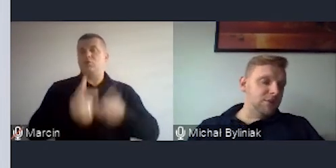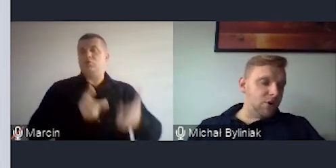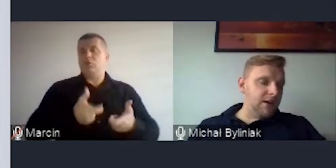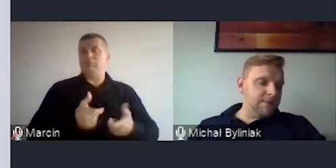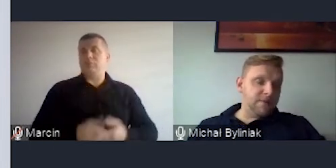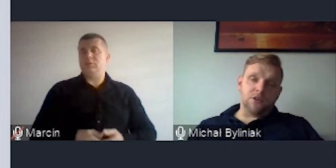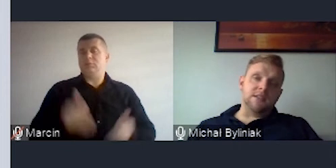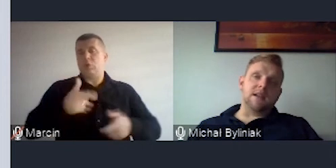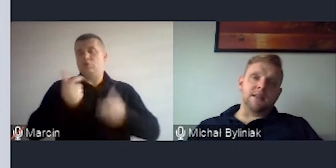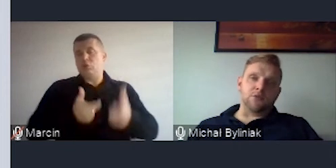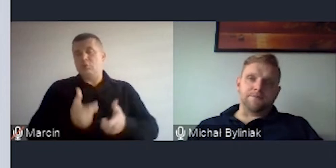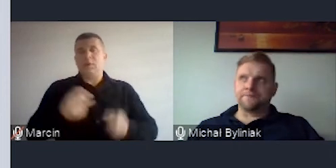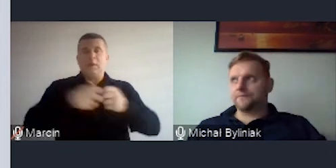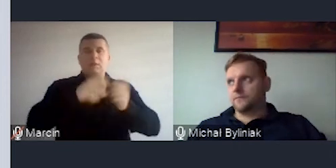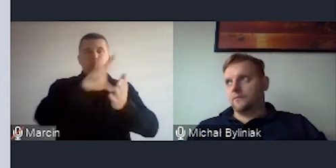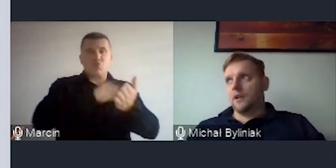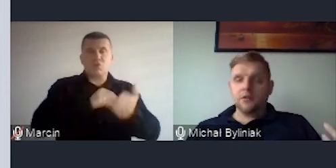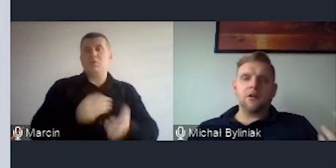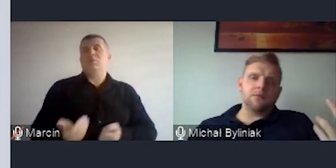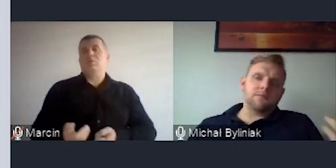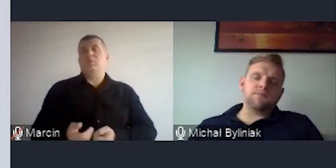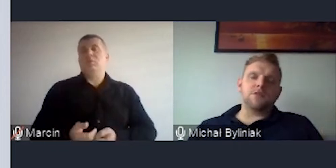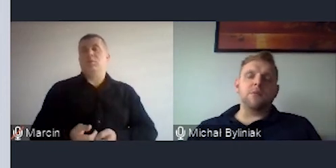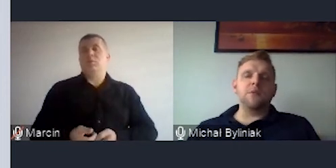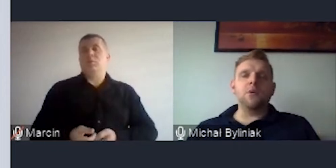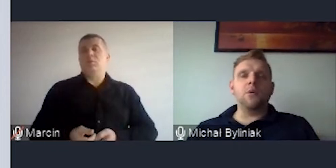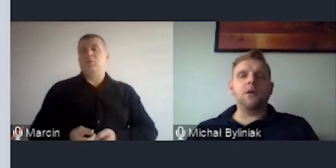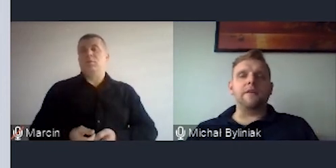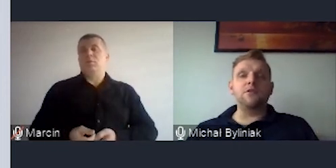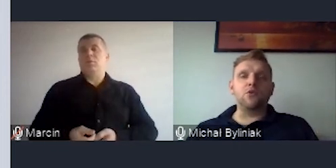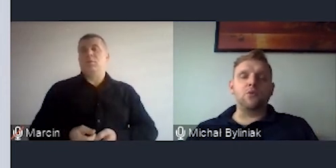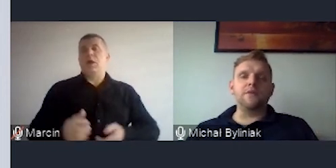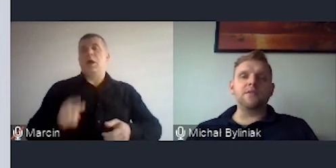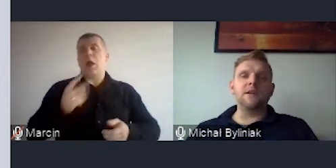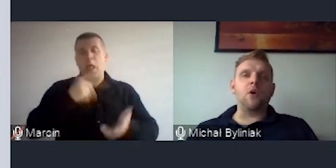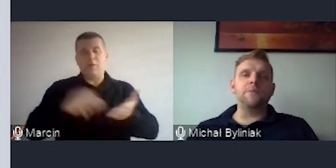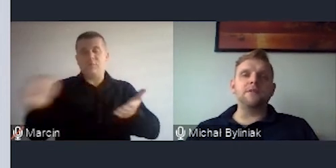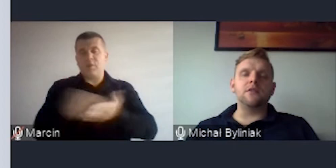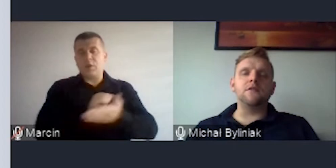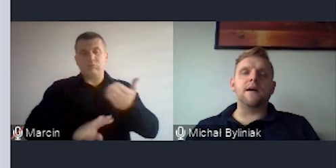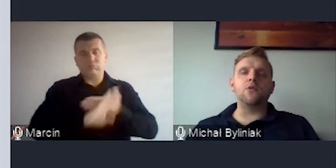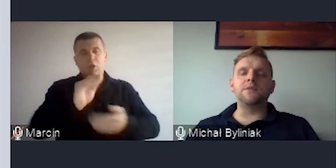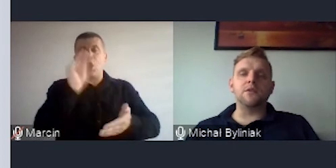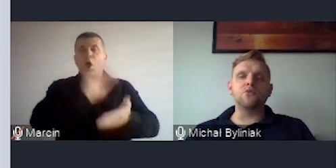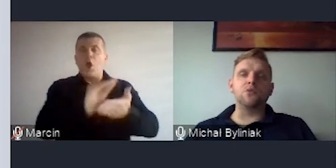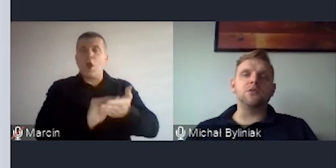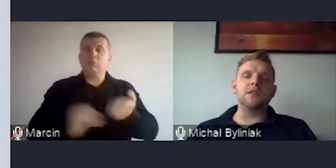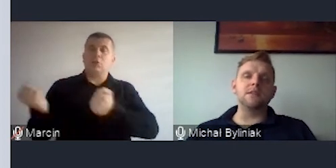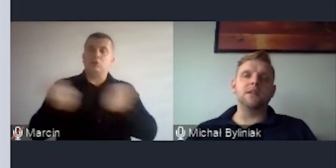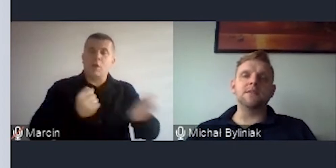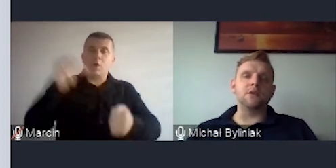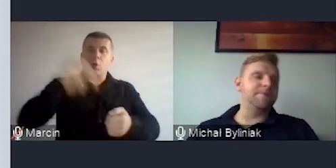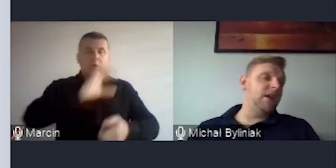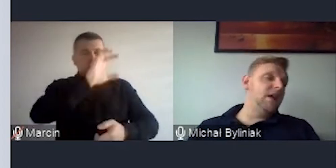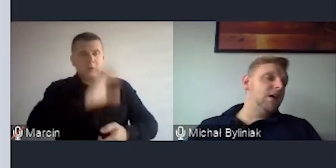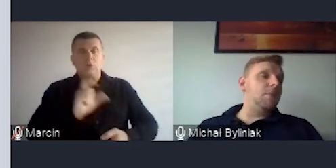Czyli mogę wziąć z Internetu, tylko żeby był na wydruku powiedzmy opis tego towaru, opis tej usługi, która na interesuje.